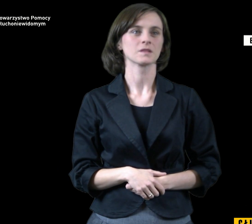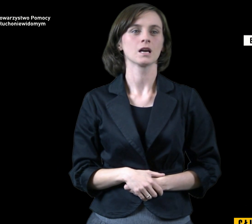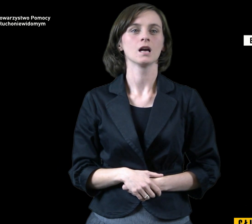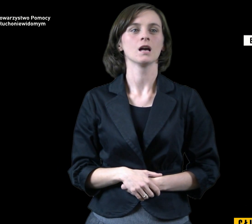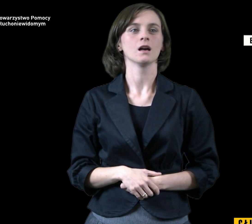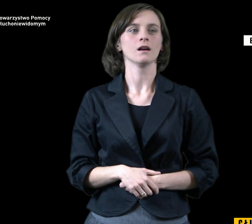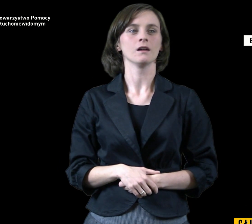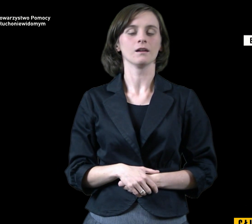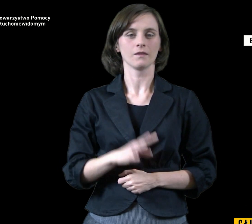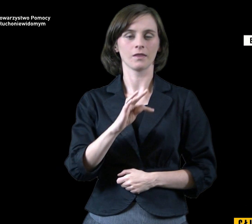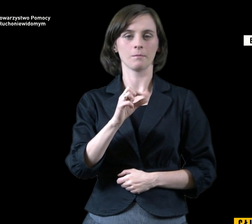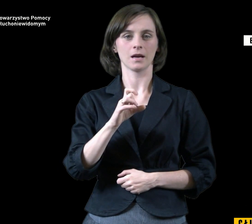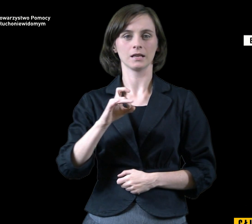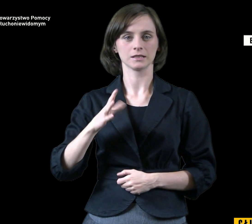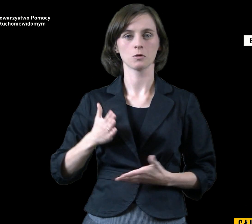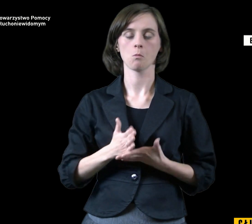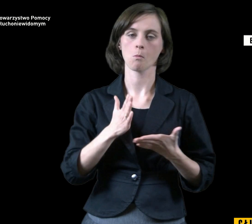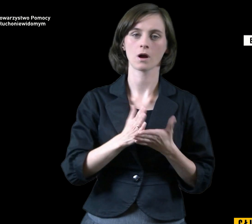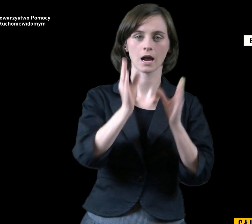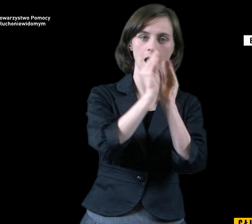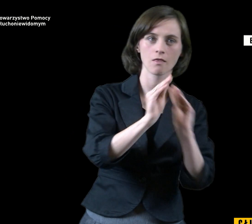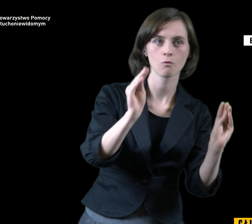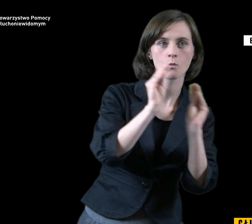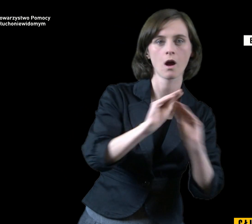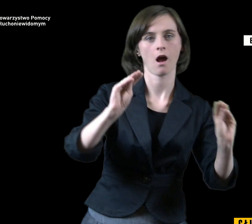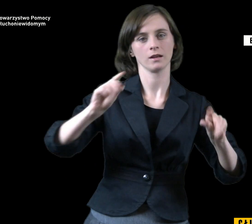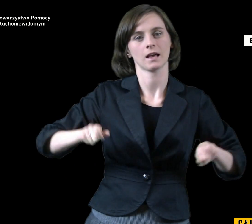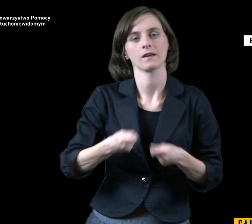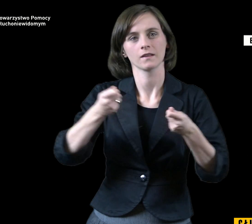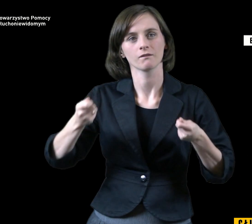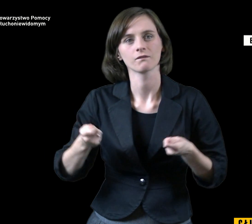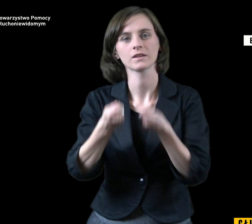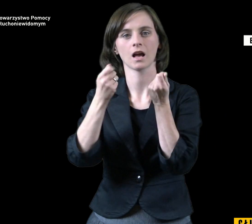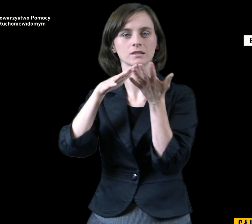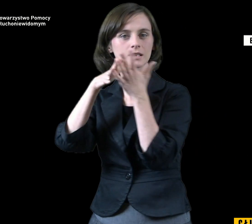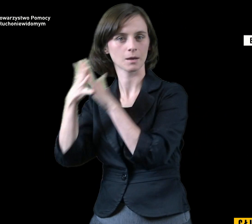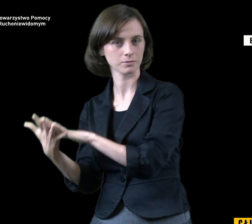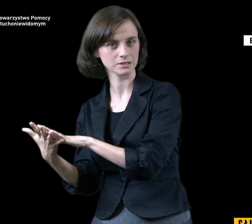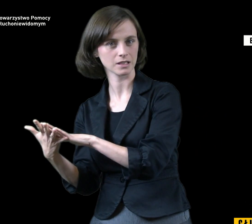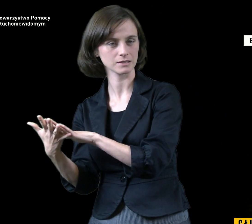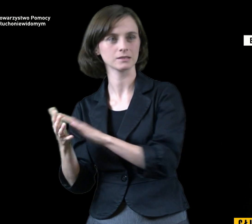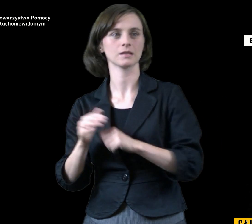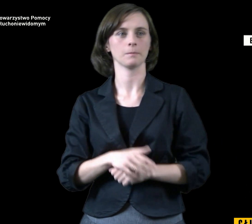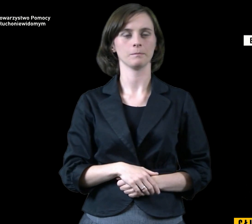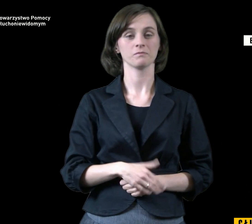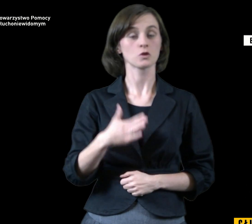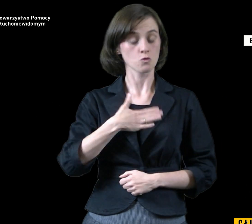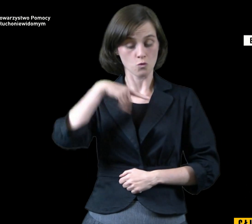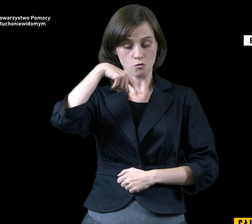Pomaga poprzez działania edukacyjne, aktywizacyjne, rehabilitacyjne.